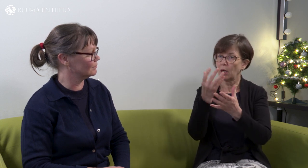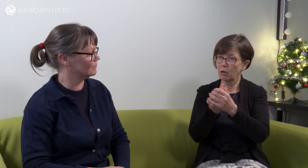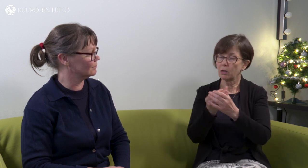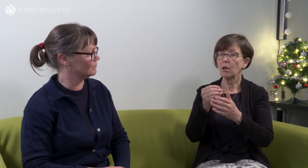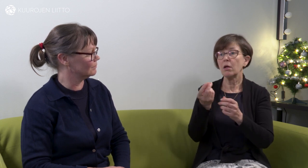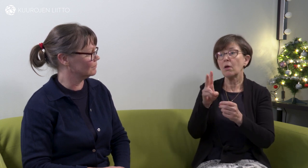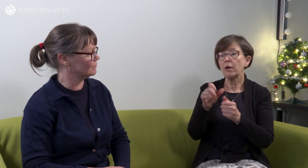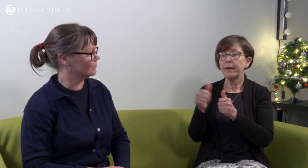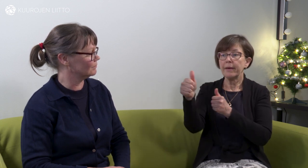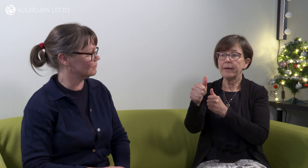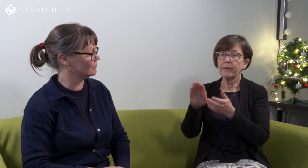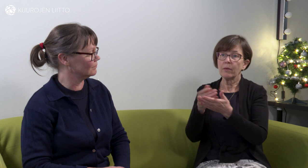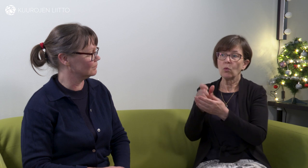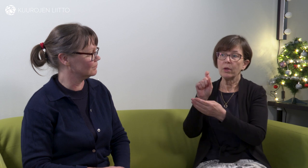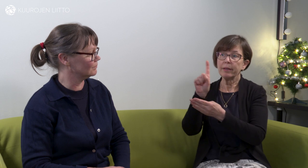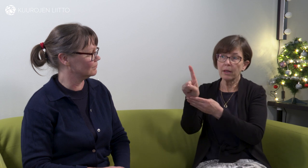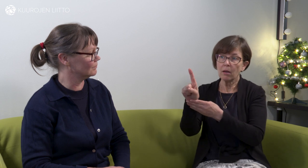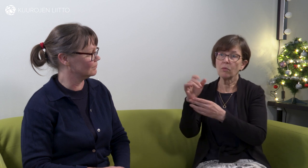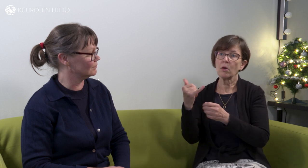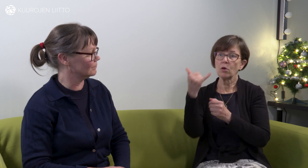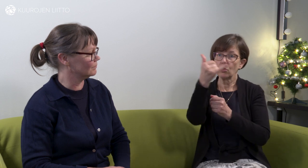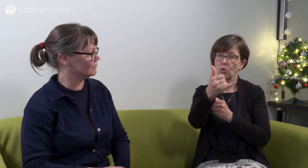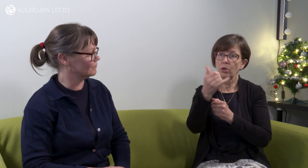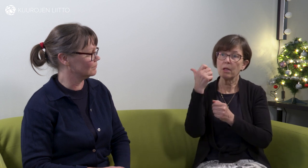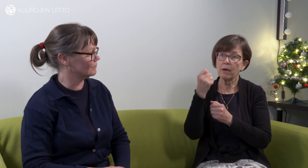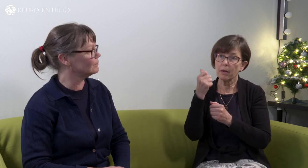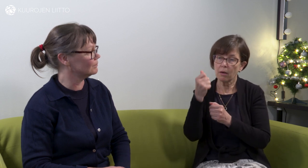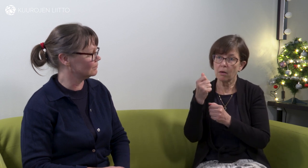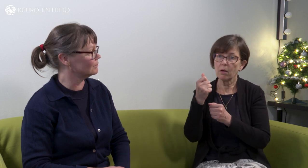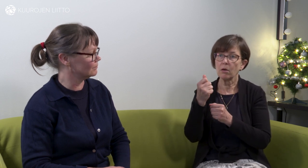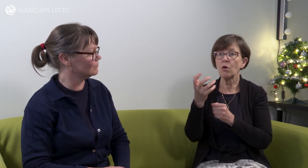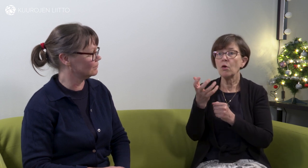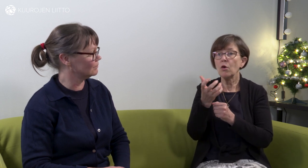joko tulkin avustuksella tai tilaamalla etätulkin, - joka sitten soittaa Kelalle.